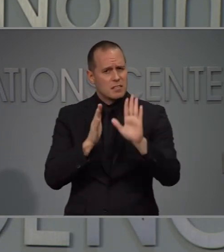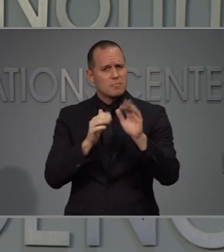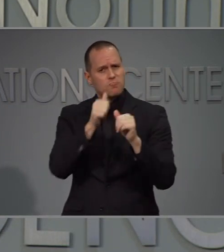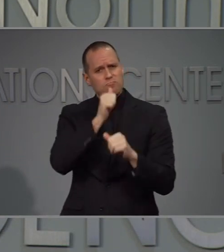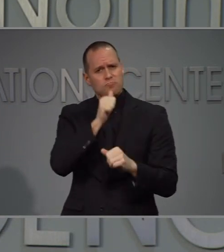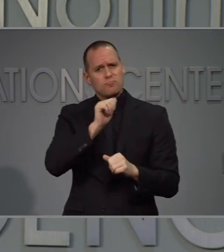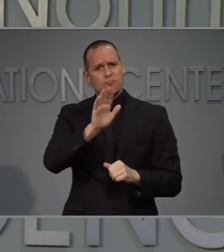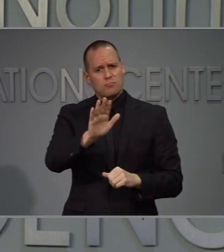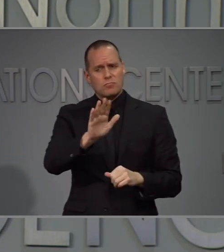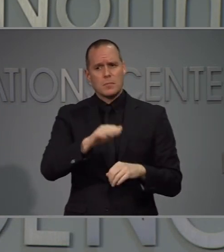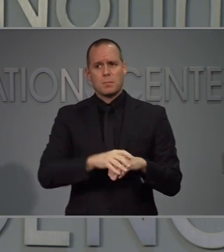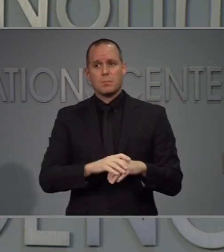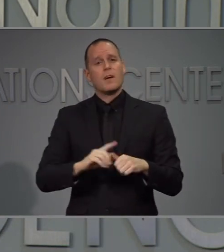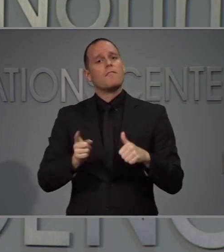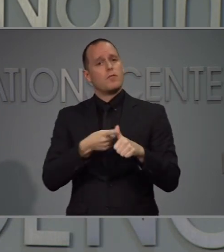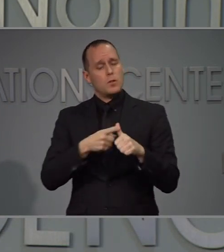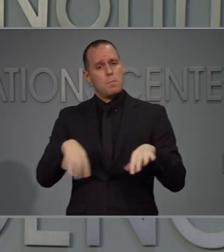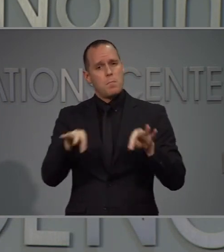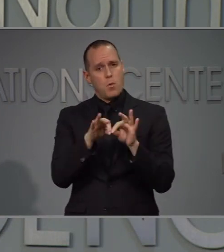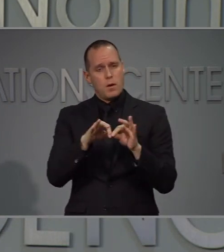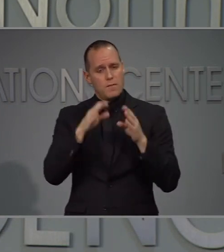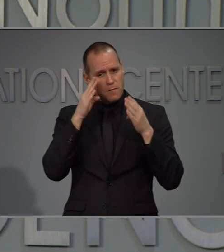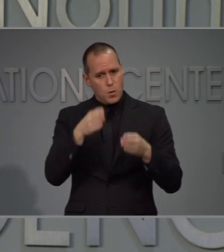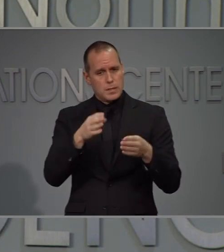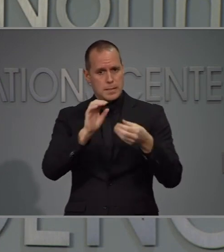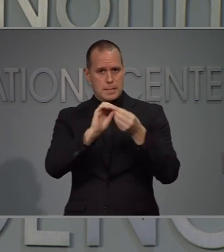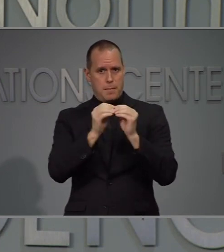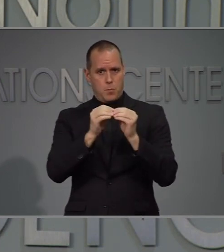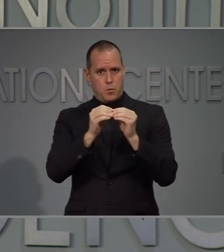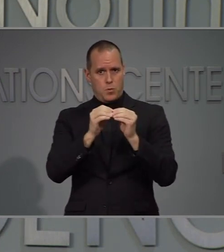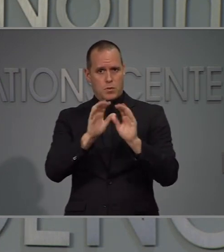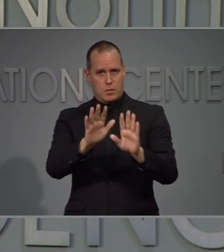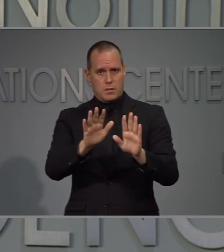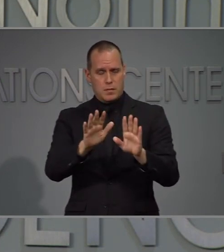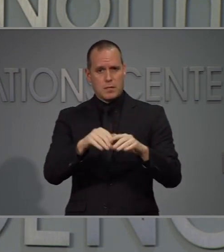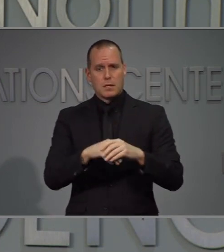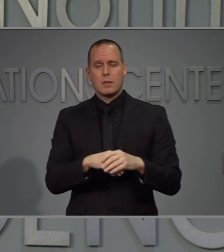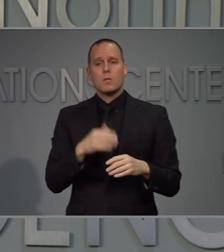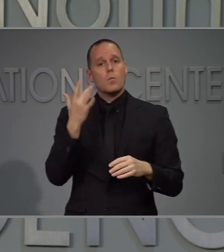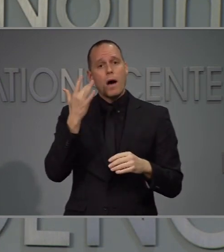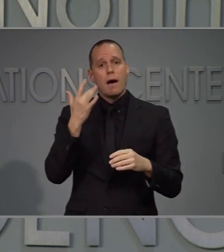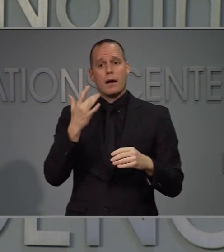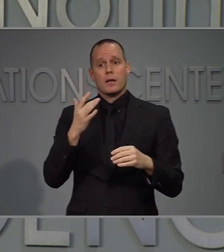Necesitamos cumplir con ciertas mediciones, porque la salud y